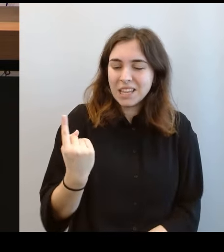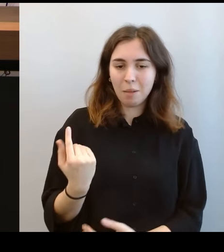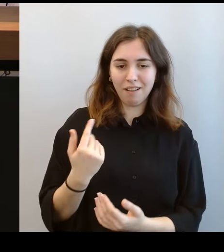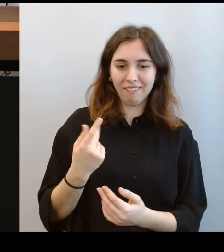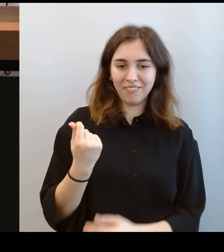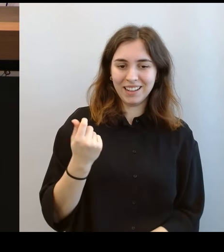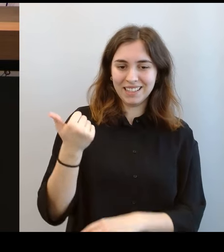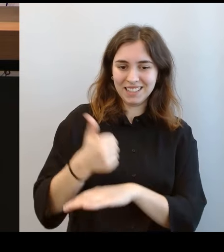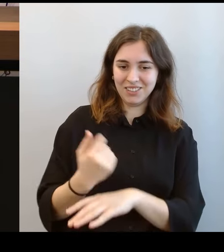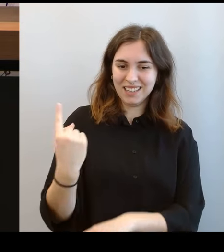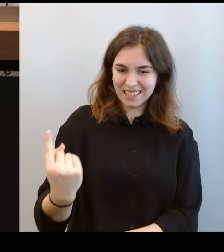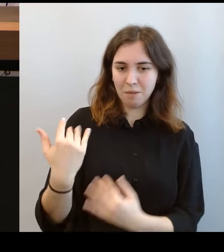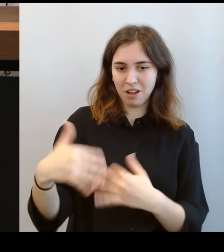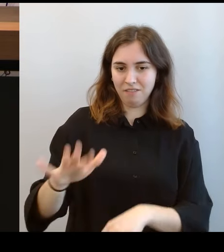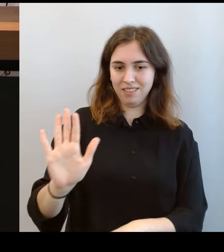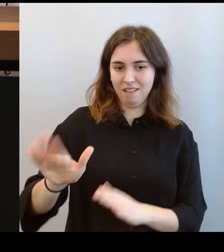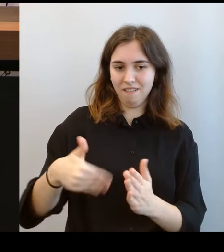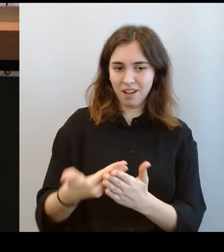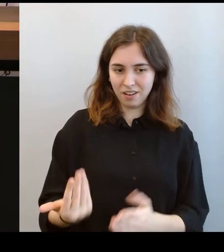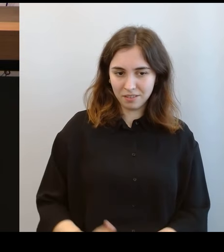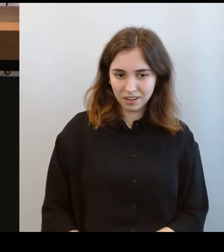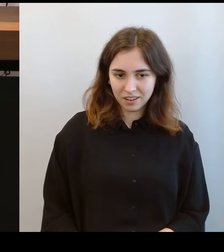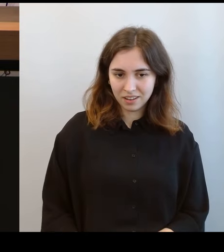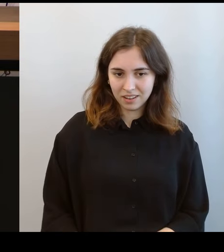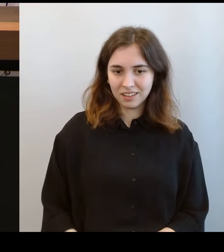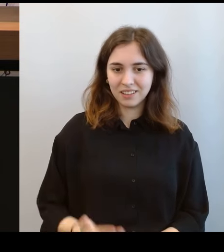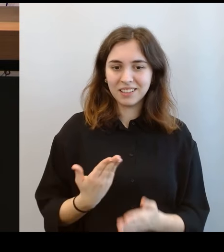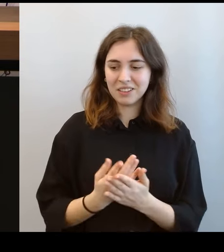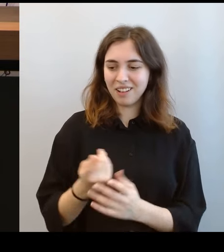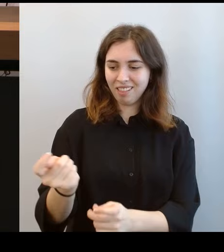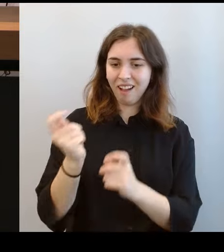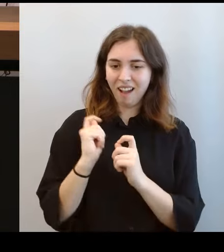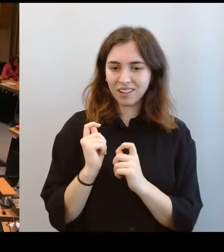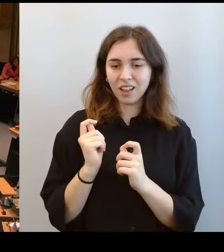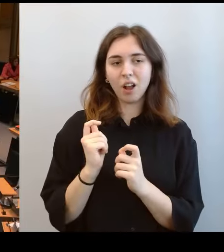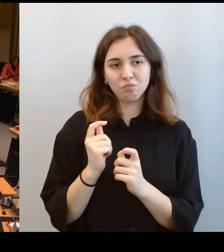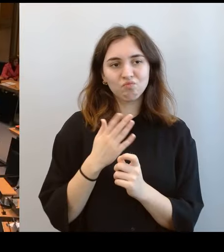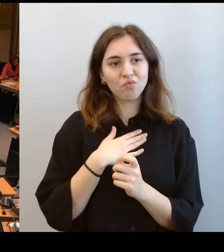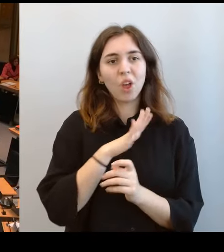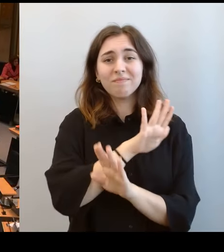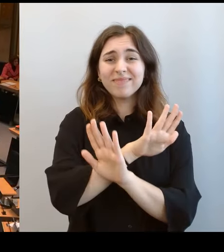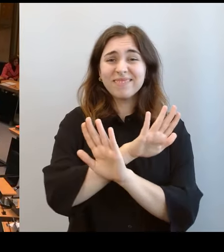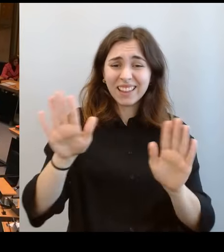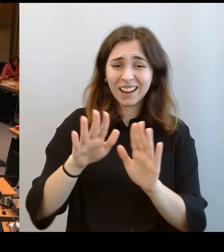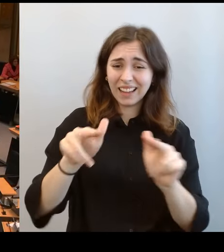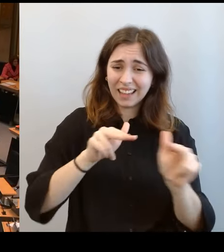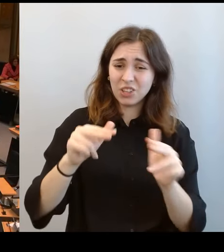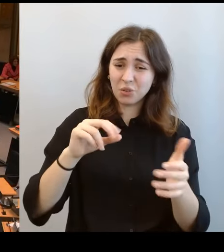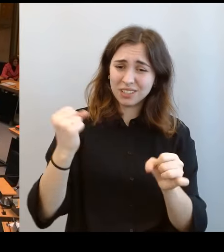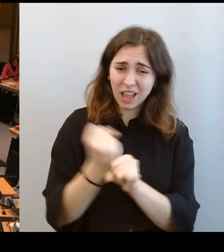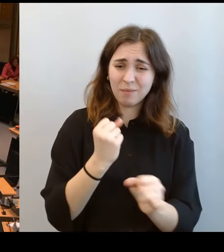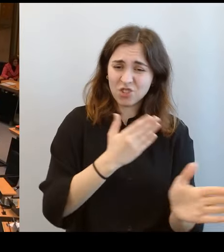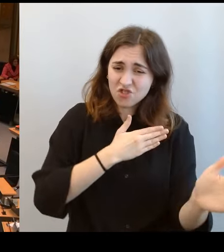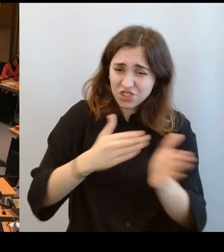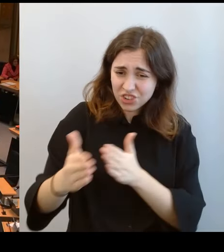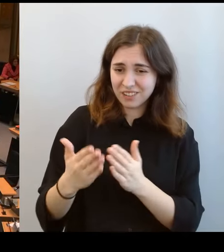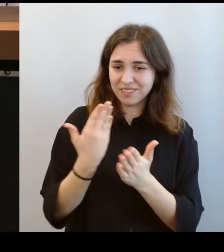sich gewissermaßen mit einer Hinterlassenschaft ihrer Regierungsarbeit, mit Problemen, die ihre Senatoren nicht